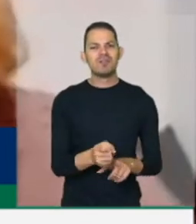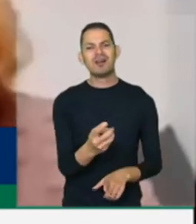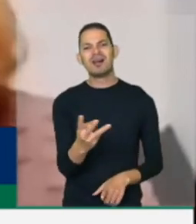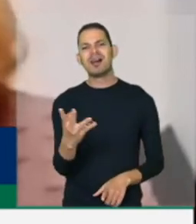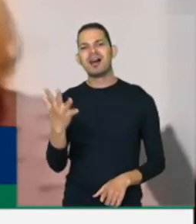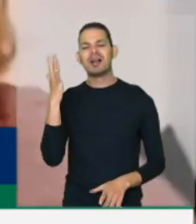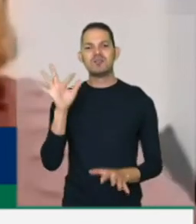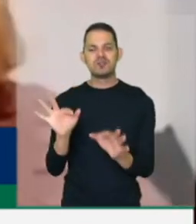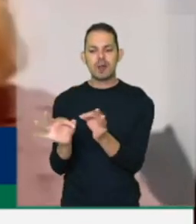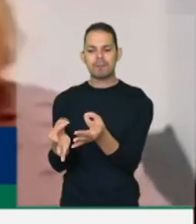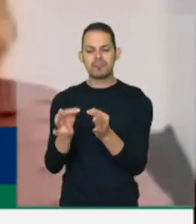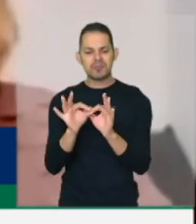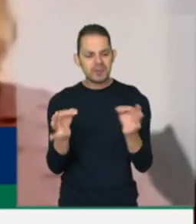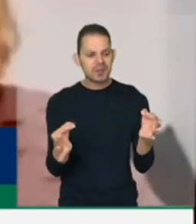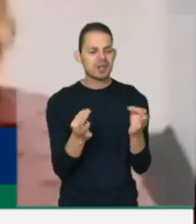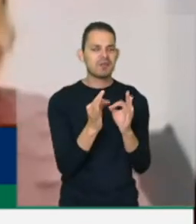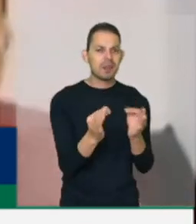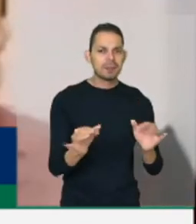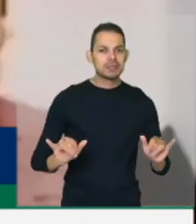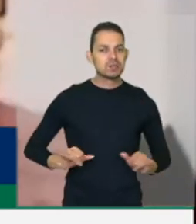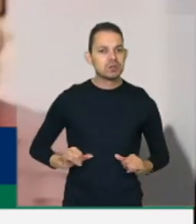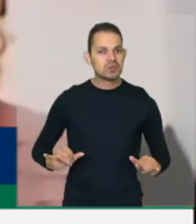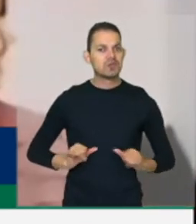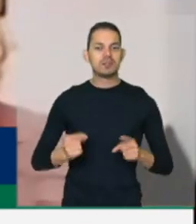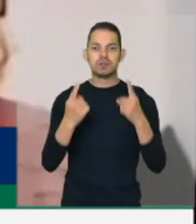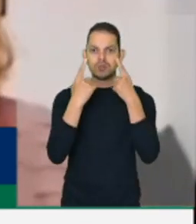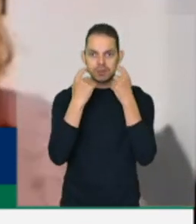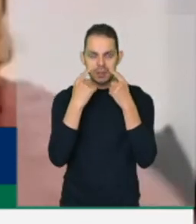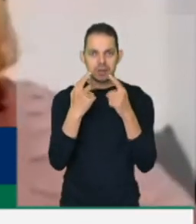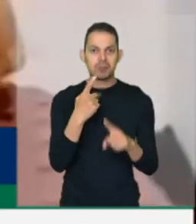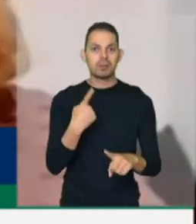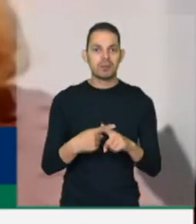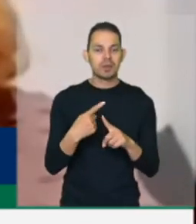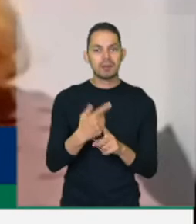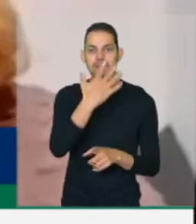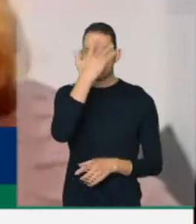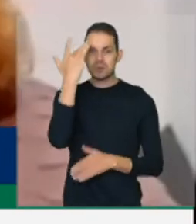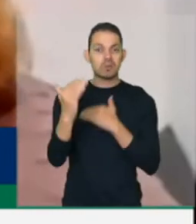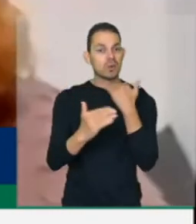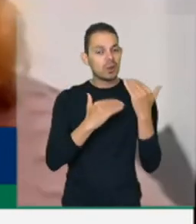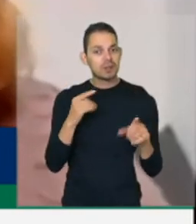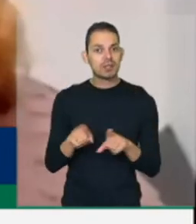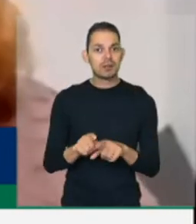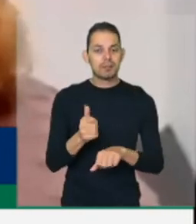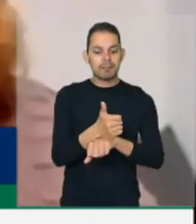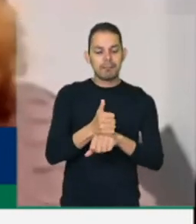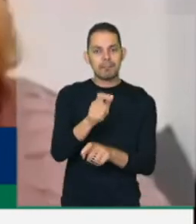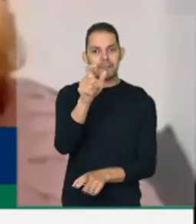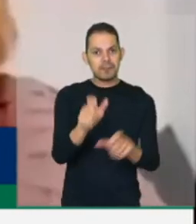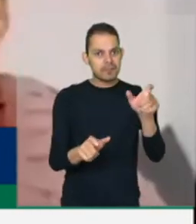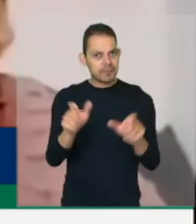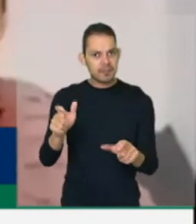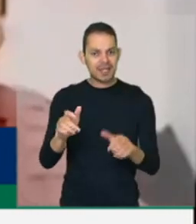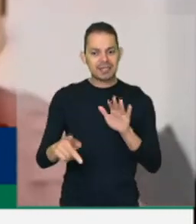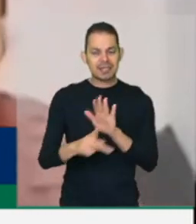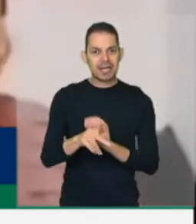FAMÍLIAS CHORANDO A PERDA DOS SEUS ENTES QUERIDOS TEMOS PROFISSIONAIS DE SAÚDE ESGOTADOS NA PONTA DESSE